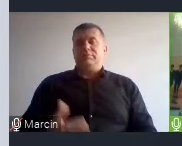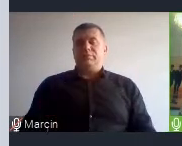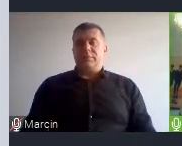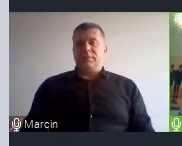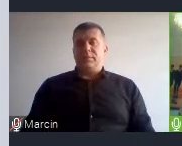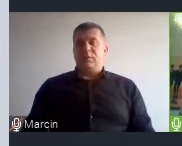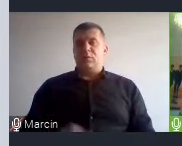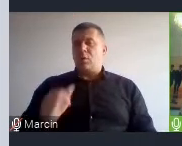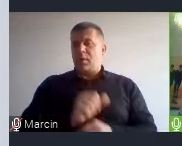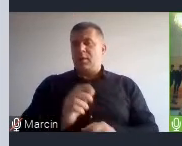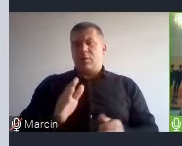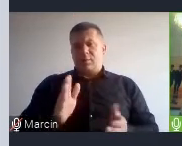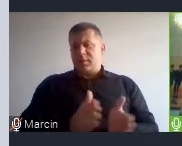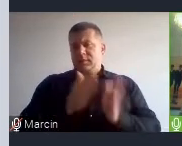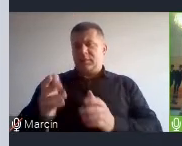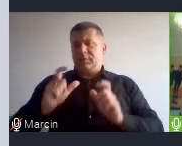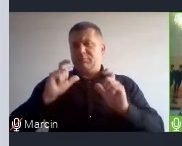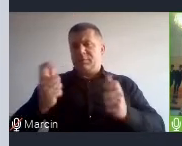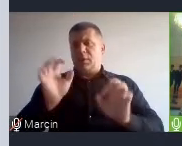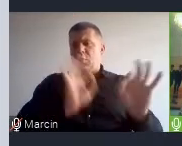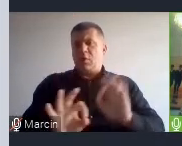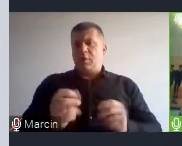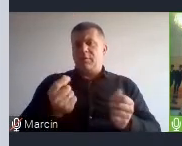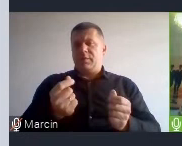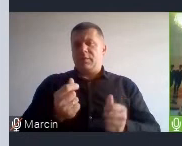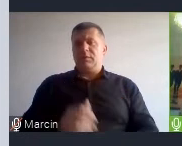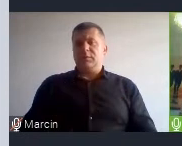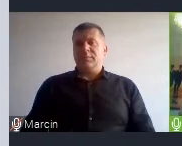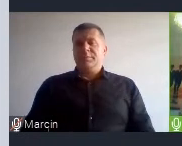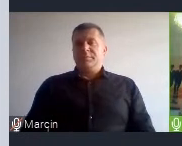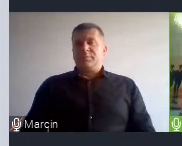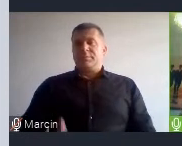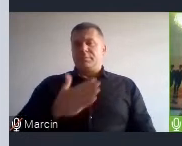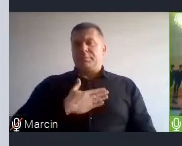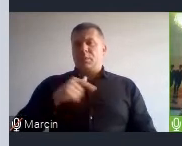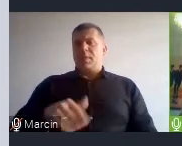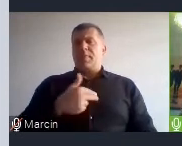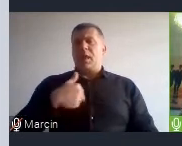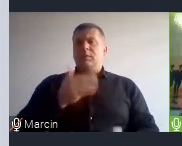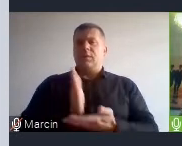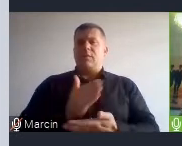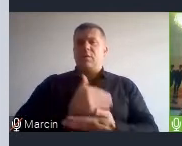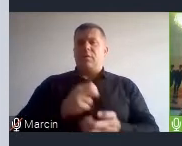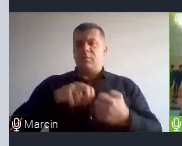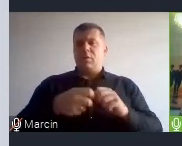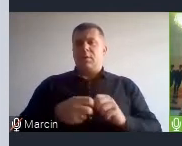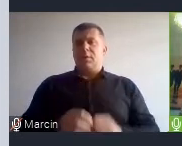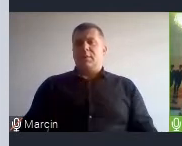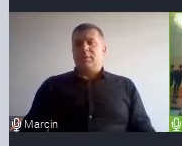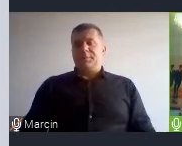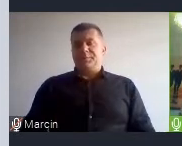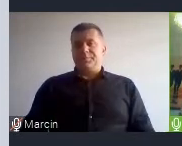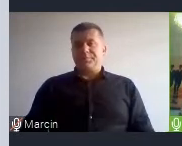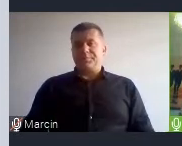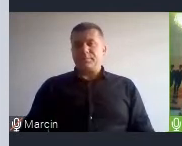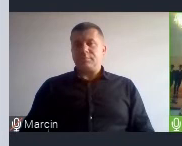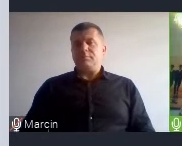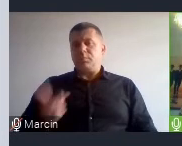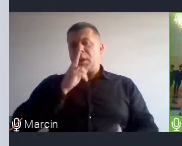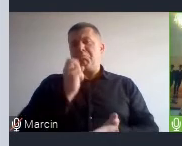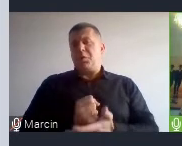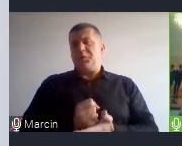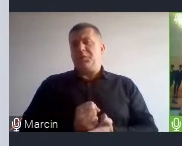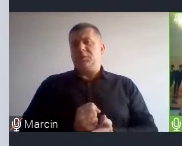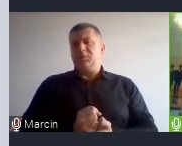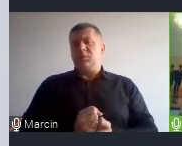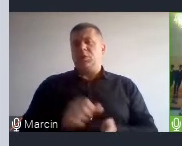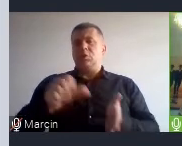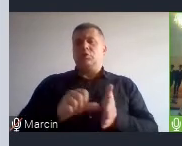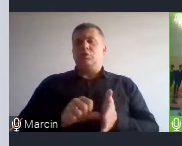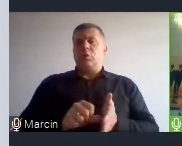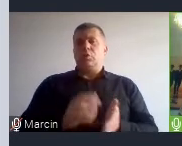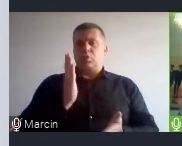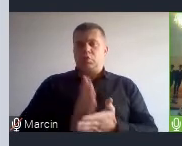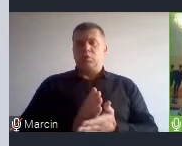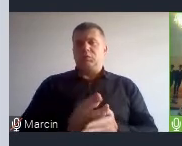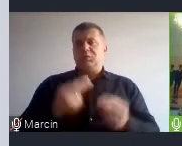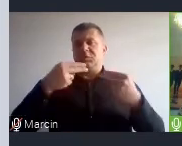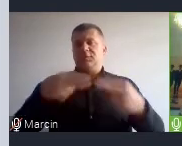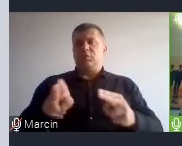To jest kolejny przypadek korekty finansowej, która miała miejsce w naszym województwie, która została potwierdzona już i środki zostały zwrócone.